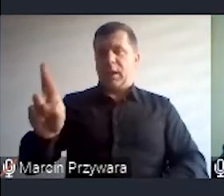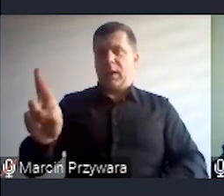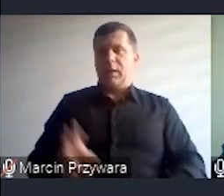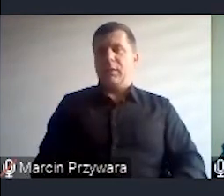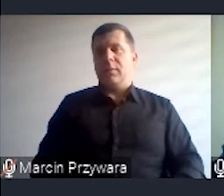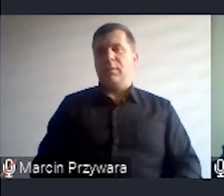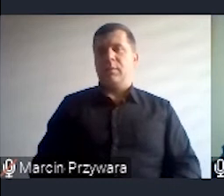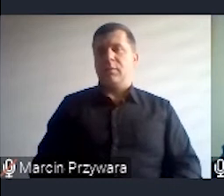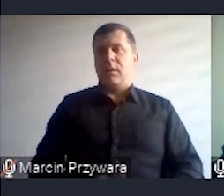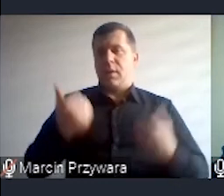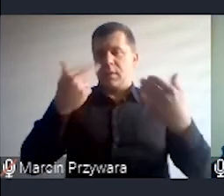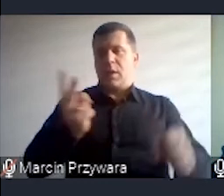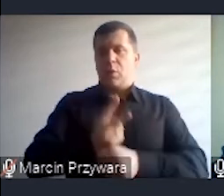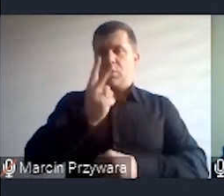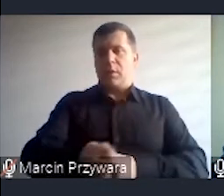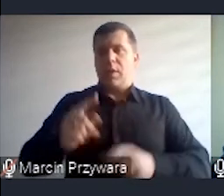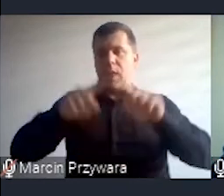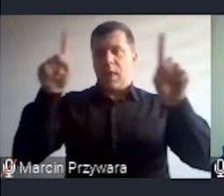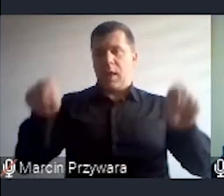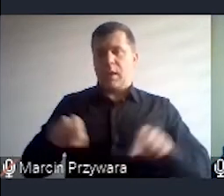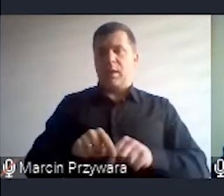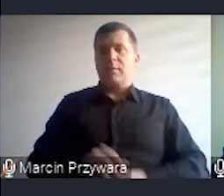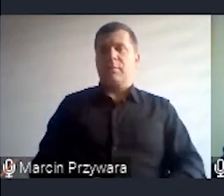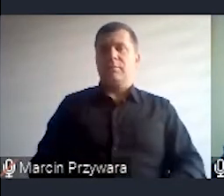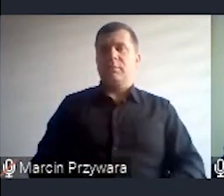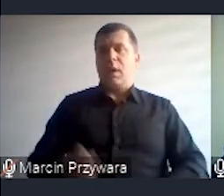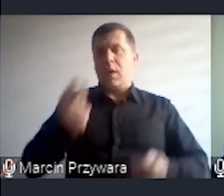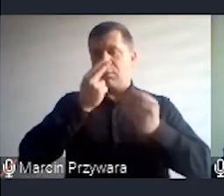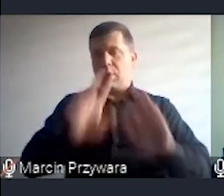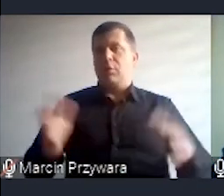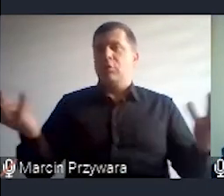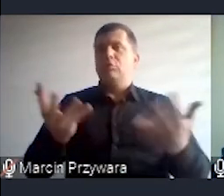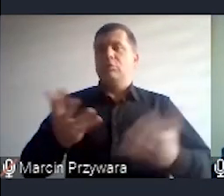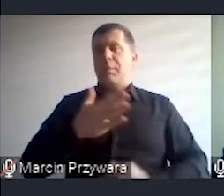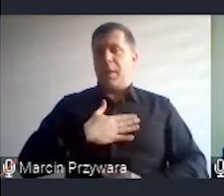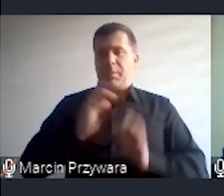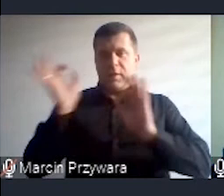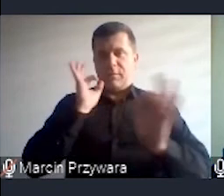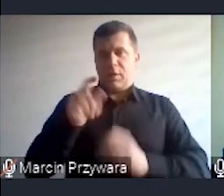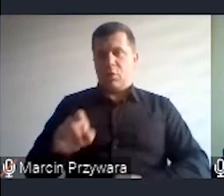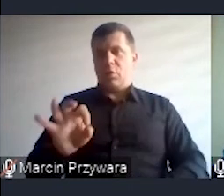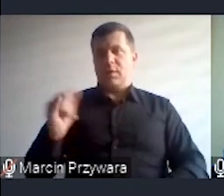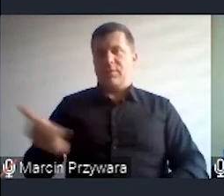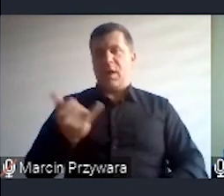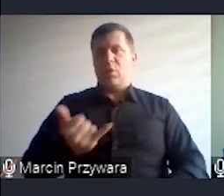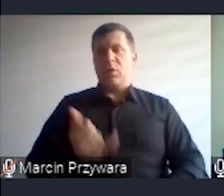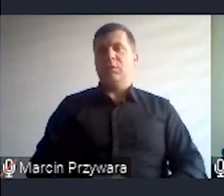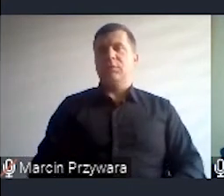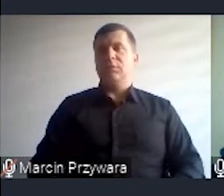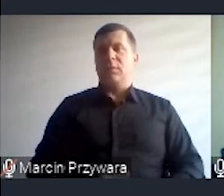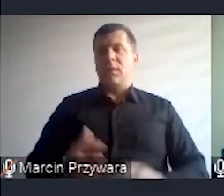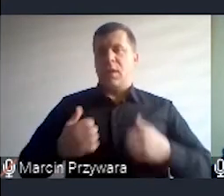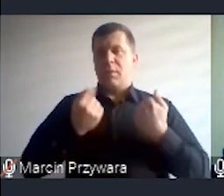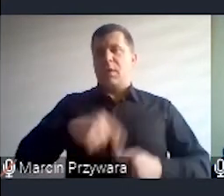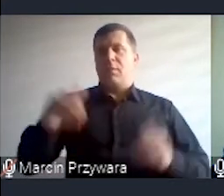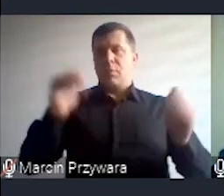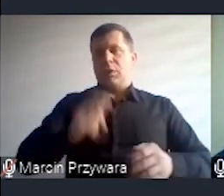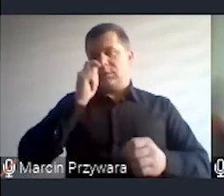Udostępniam znowu ekran, żeby pokazać gdzie mamy informacje o trwałości, żebyście mogli Państwo z nich sprawniej korzystać.